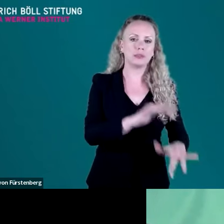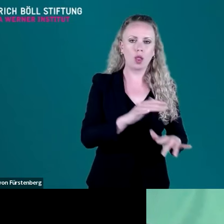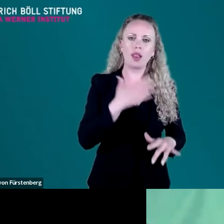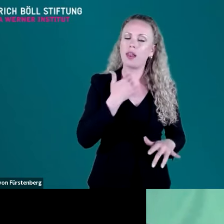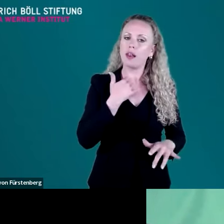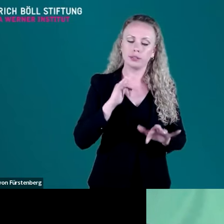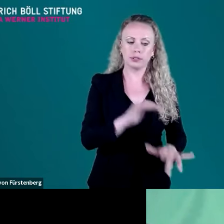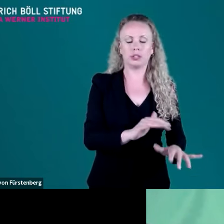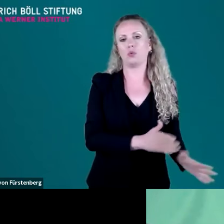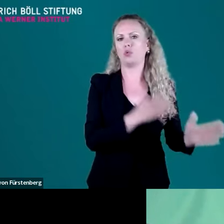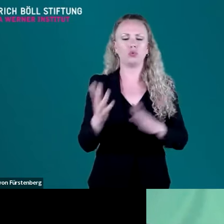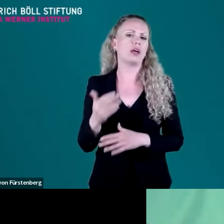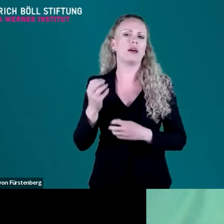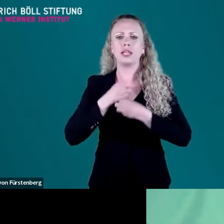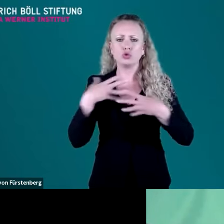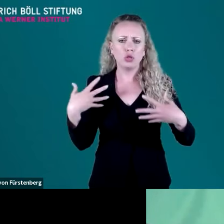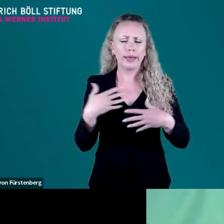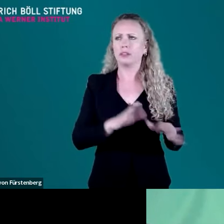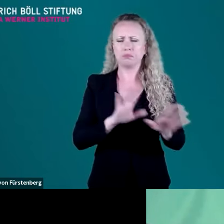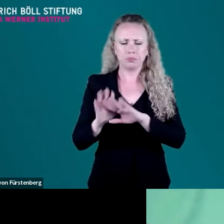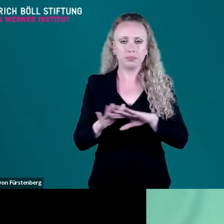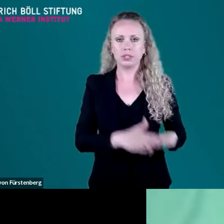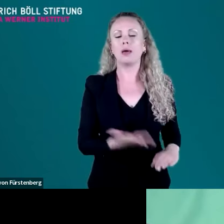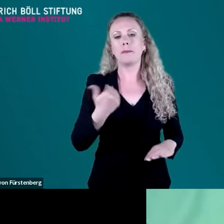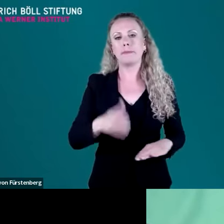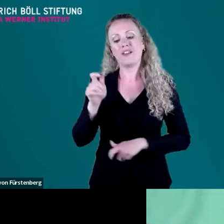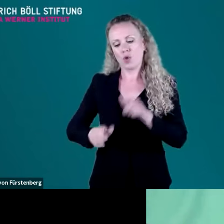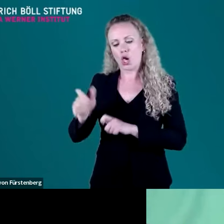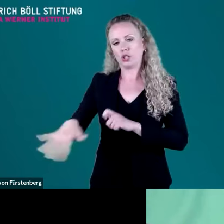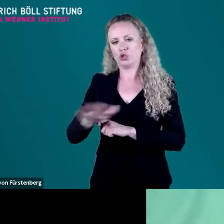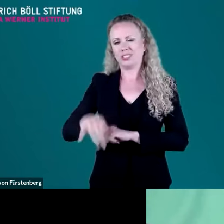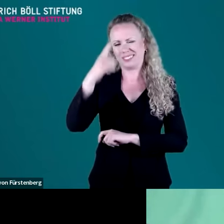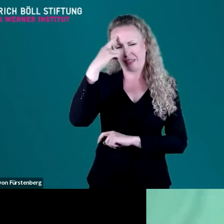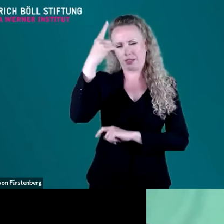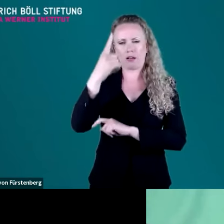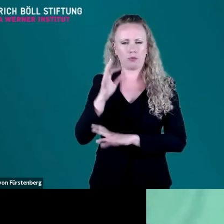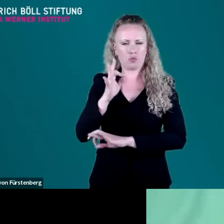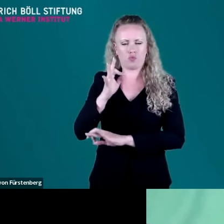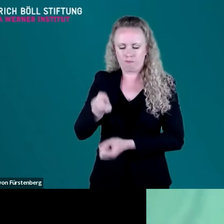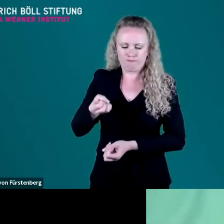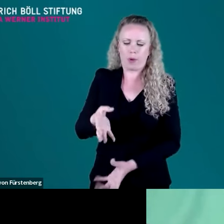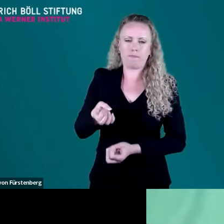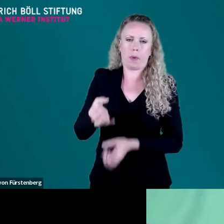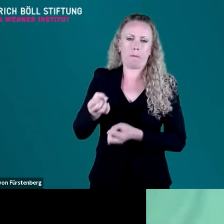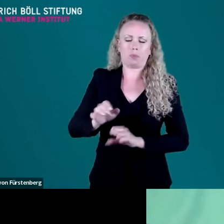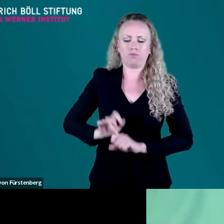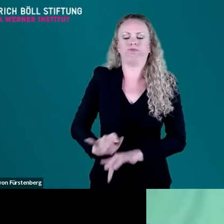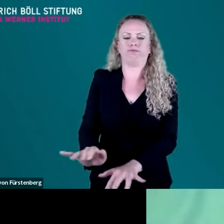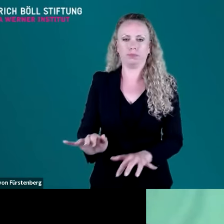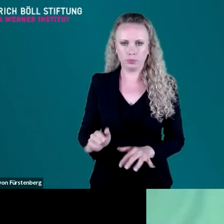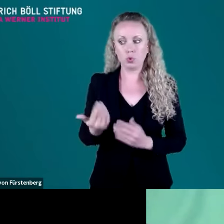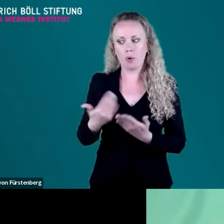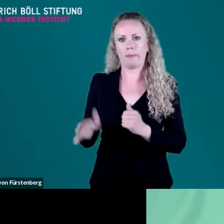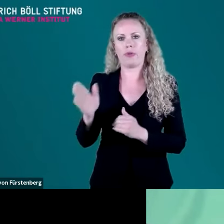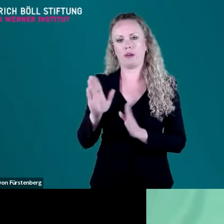völkisches Gedankengut, zum Beispiel, dann in die gesellschaftliche Mitte zu bringen. Also, diese Narrative haben eine ganz wichtige Funktion.